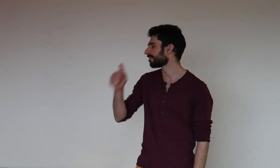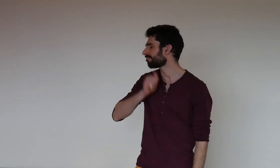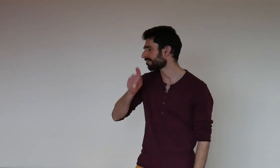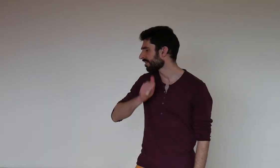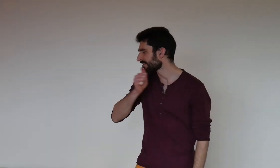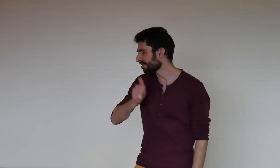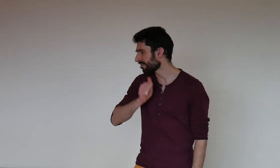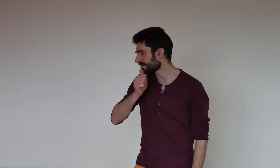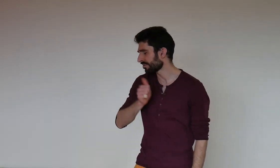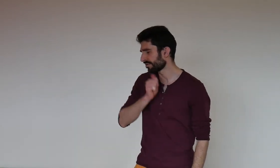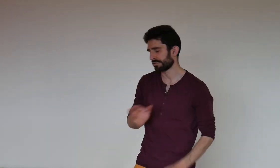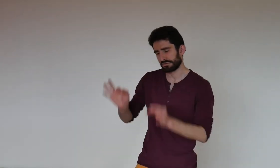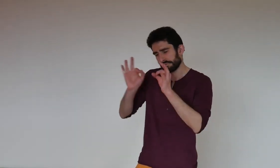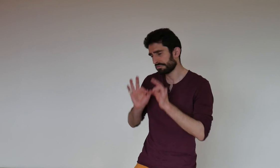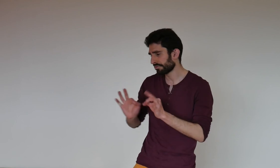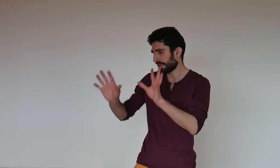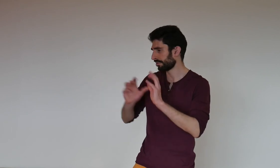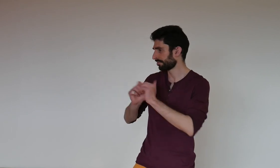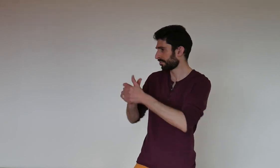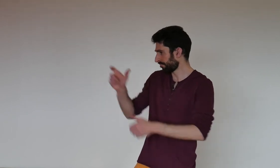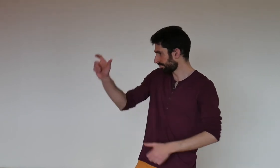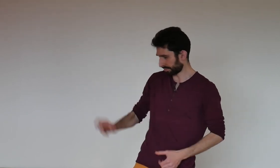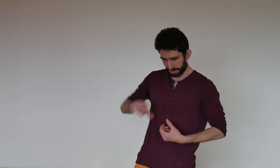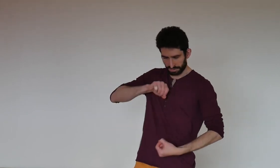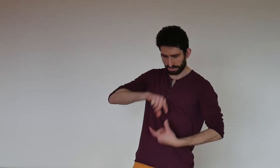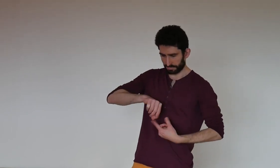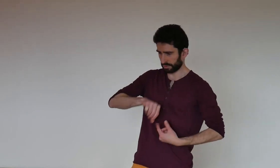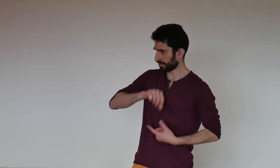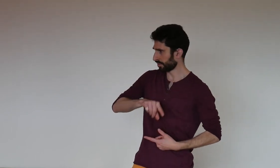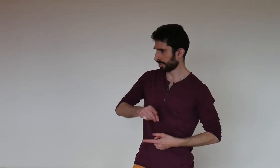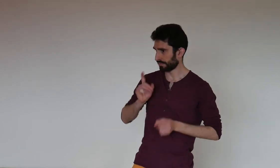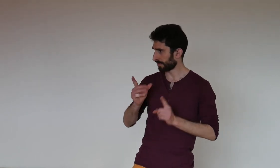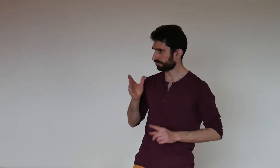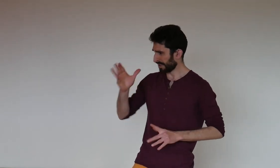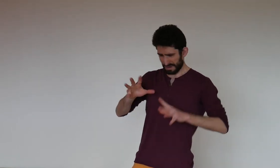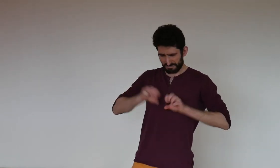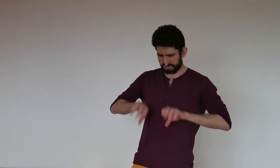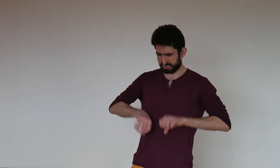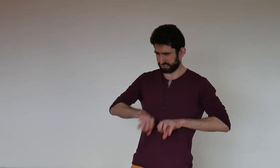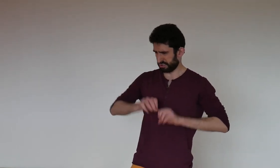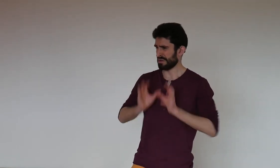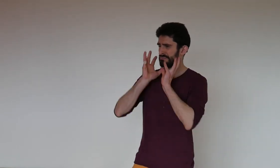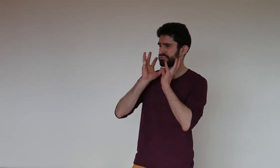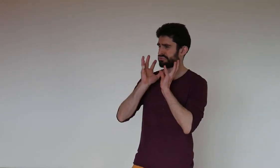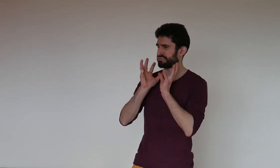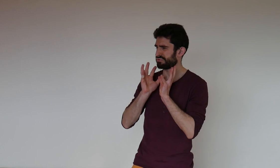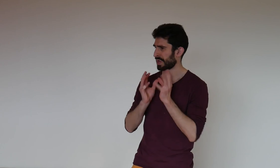Patience, patience... Ca dépend de tes hormones. Peut-être que plus tard elles vont augmenter